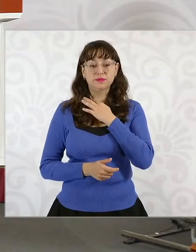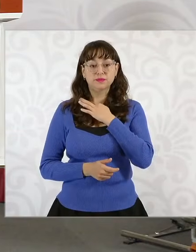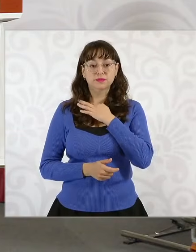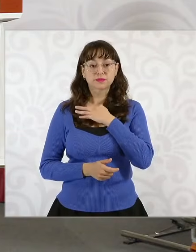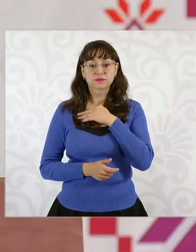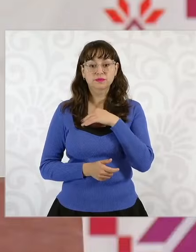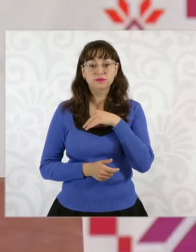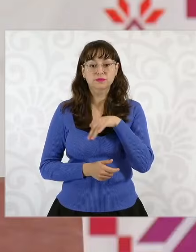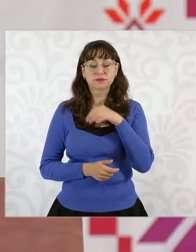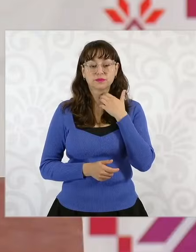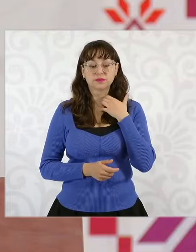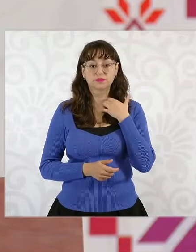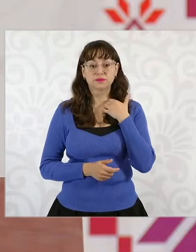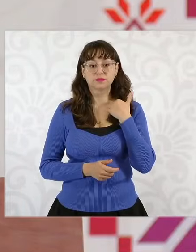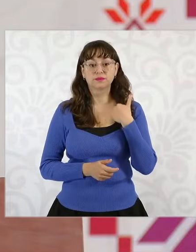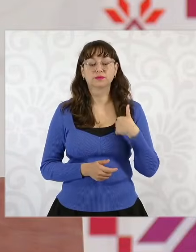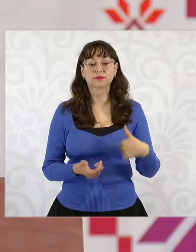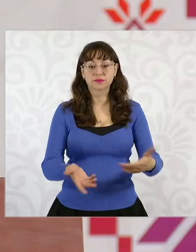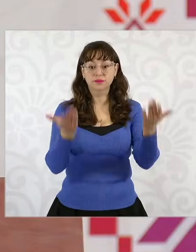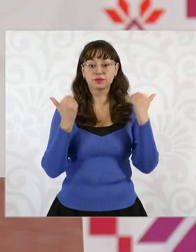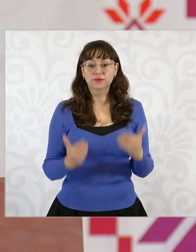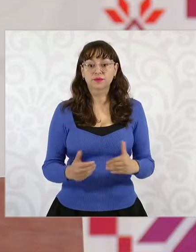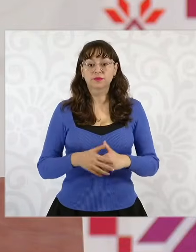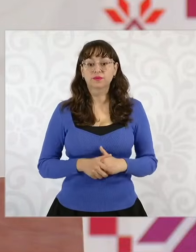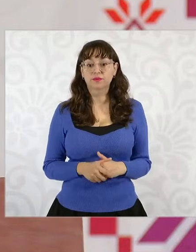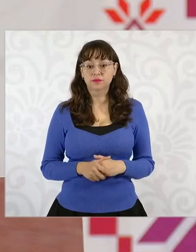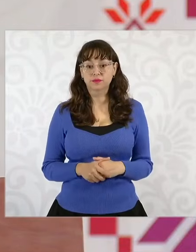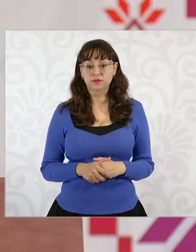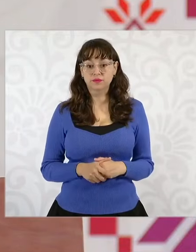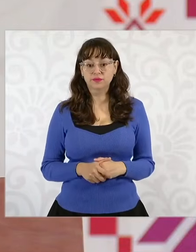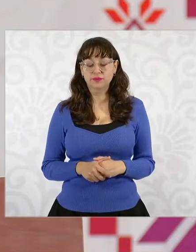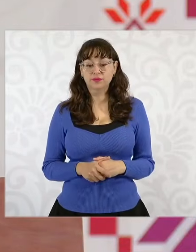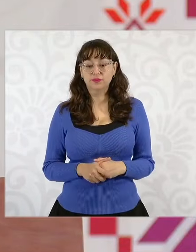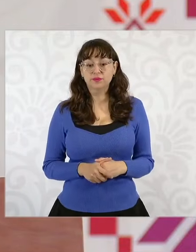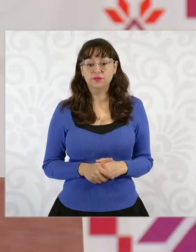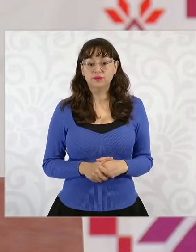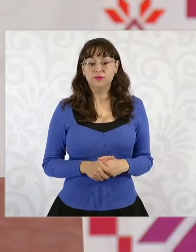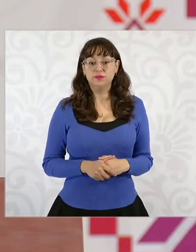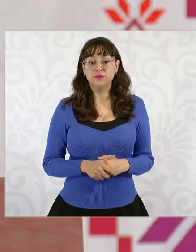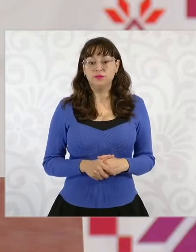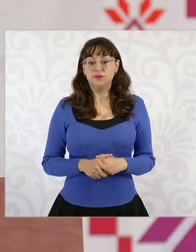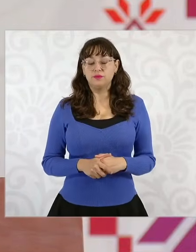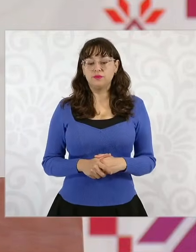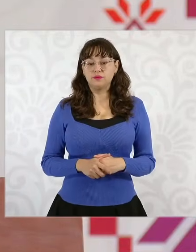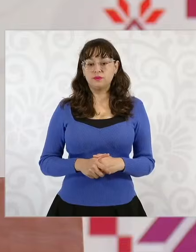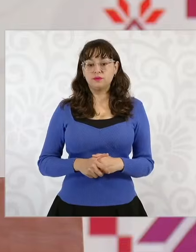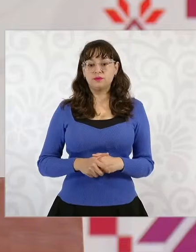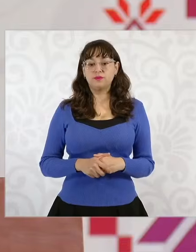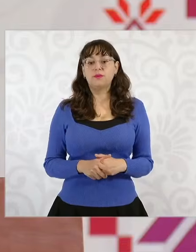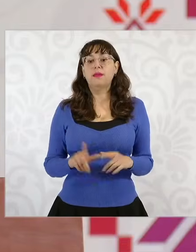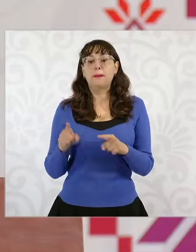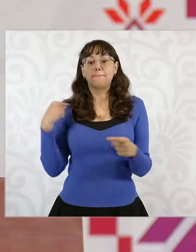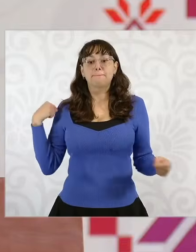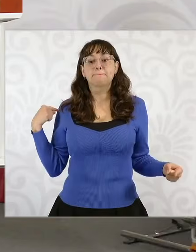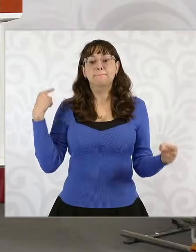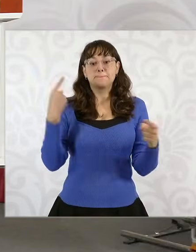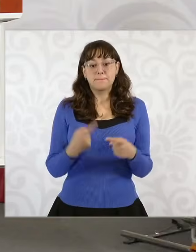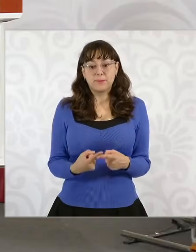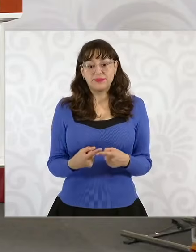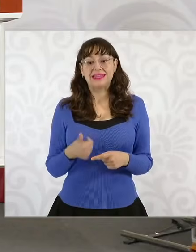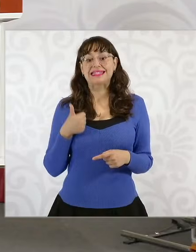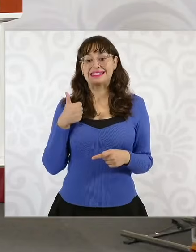Eh, la siguiente, por favor. Al día de hoy tenemos prácticamente seis exposiciones,